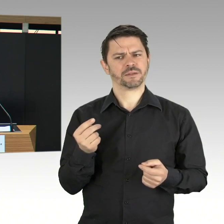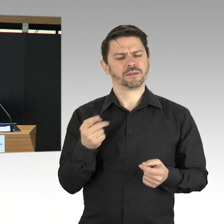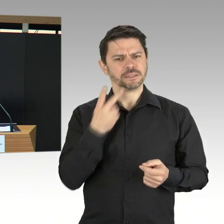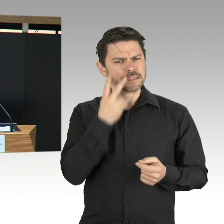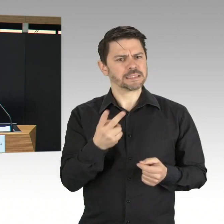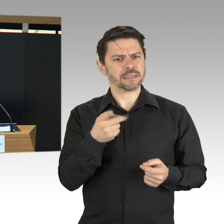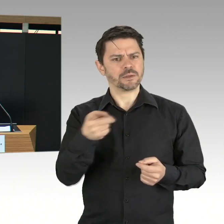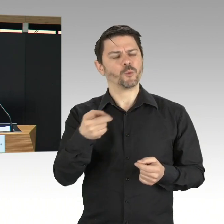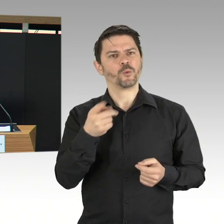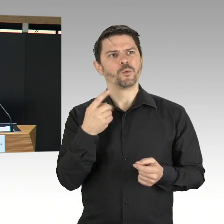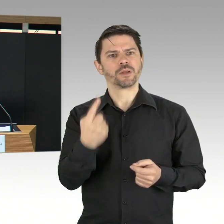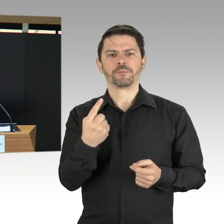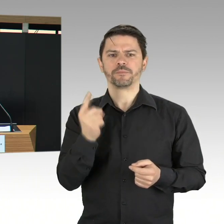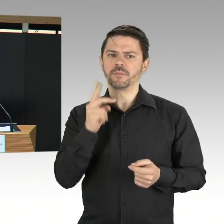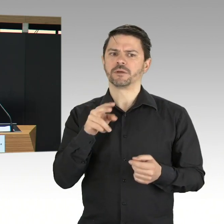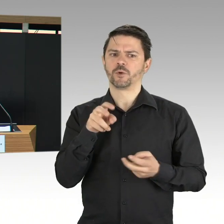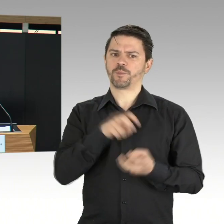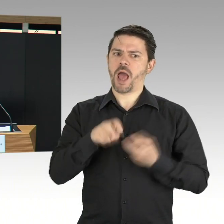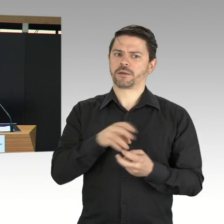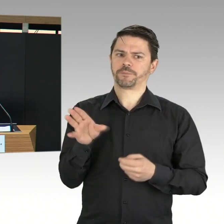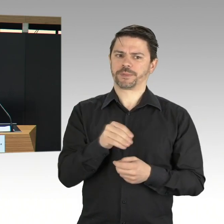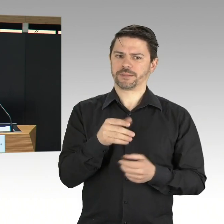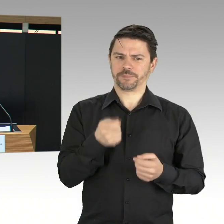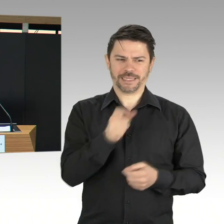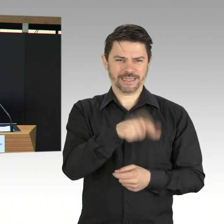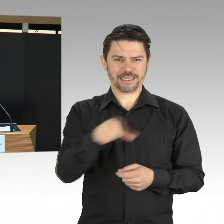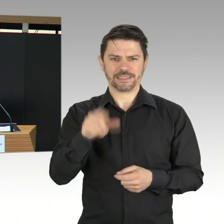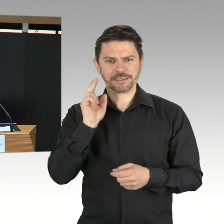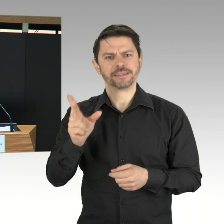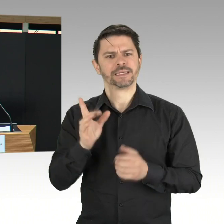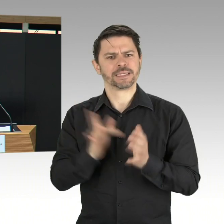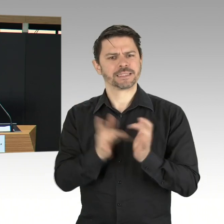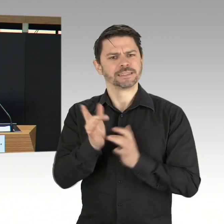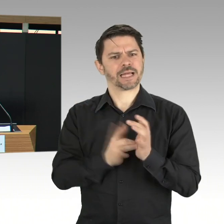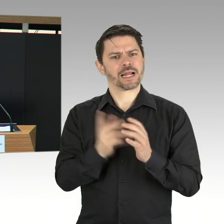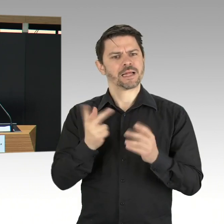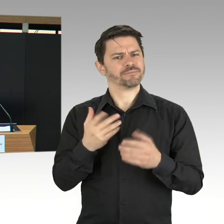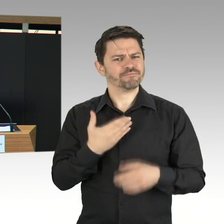Sie haben, Sie haben nicht einen Änderungsantrag gestellt,